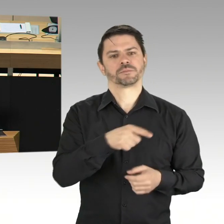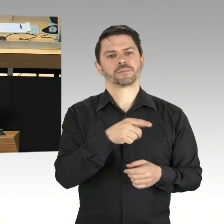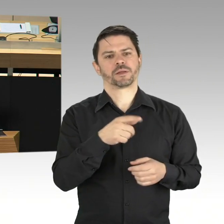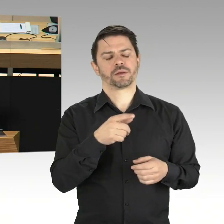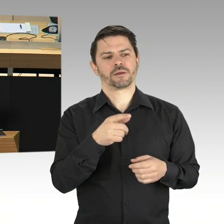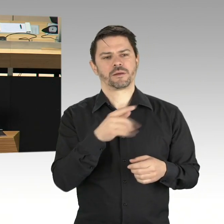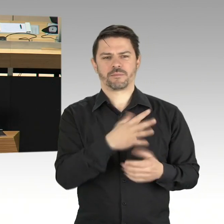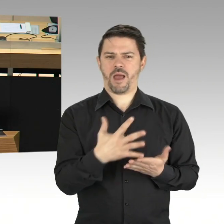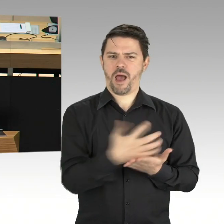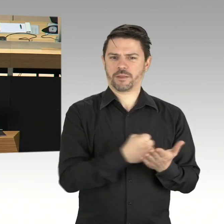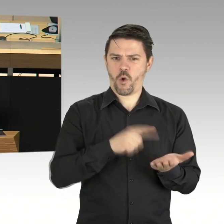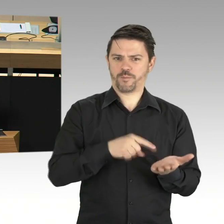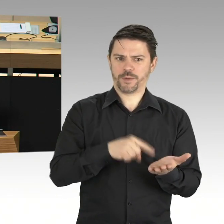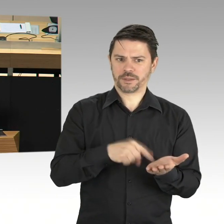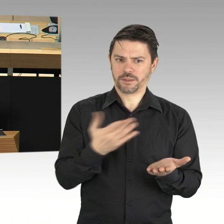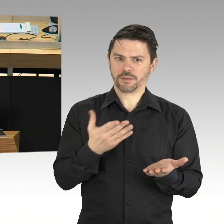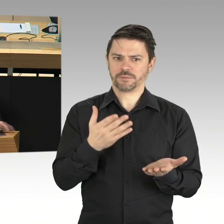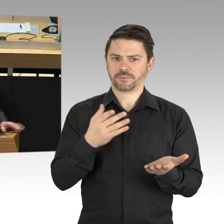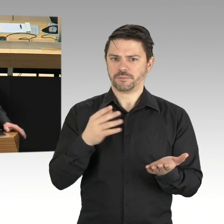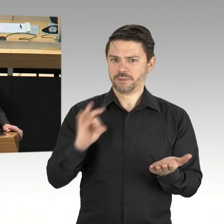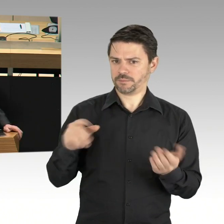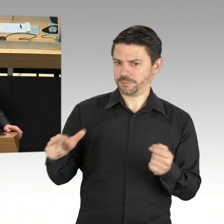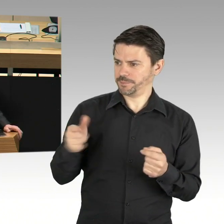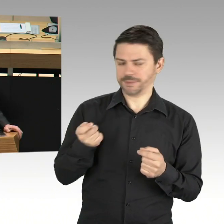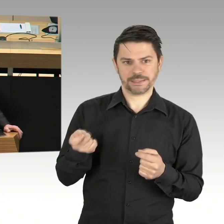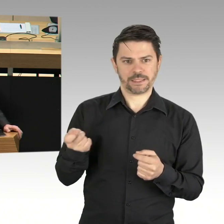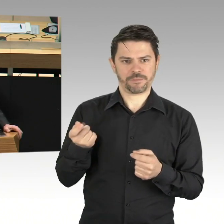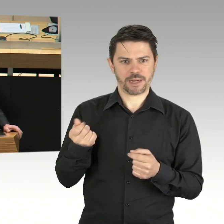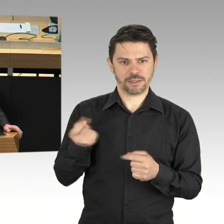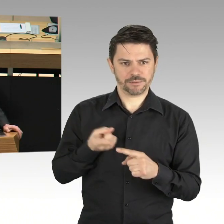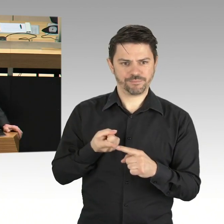und eine Immobilienblase. Und nicht von ungefähr, meine Damen und Herren,